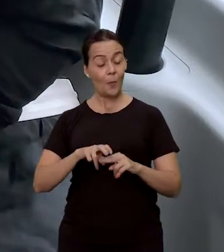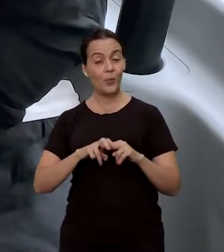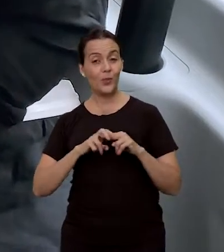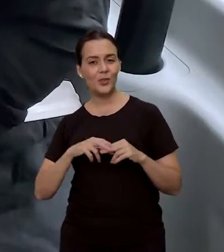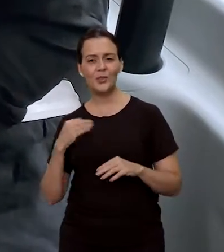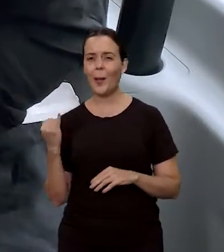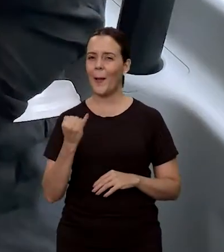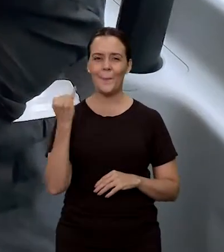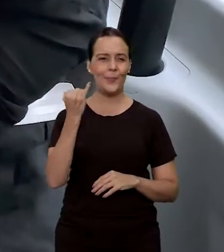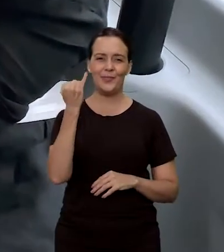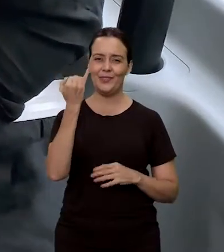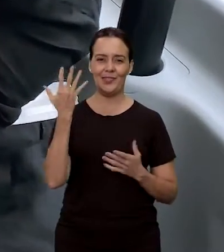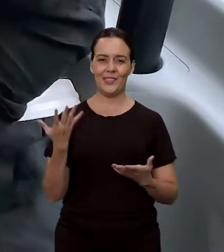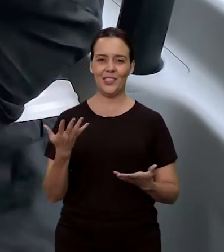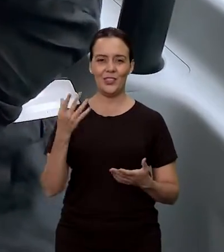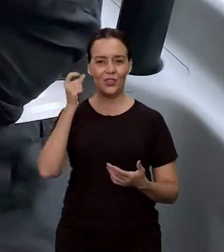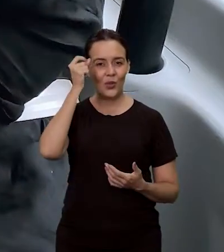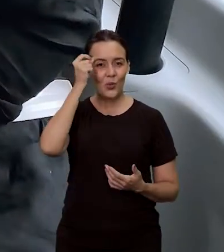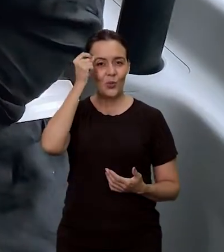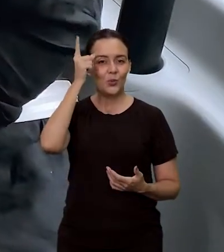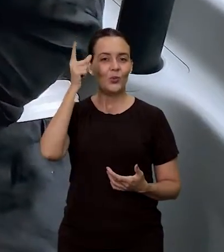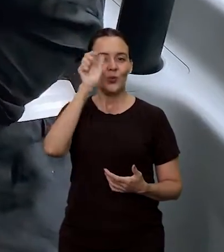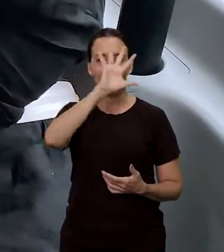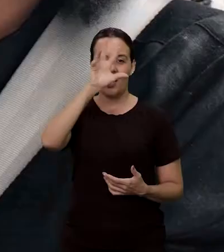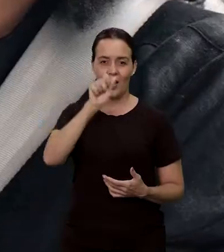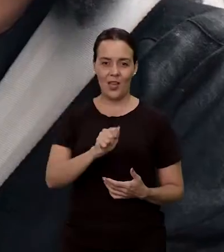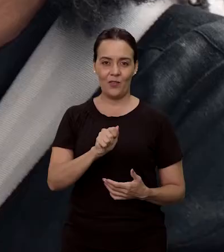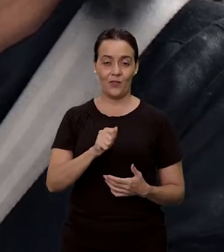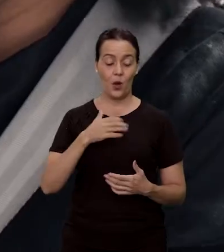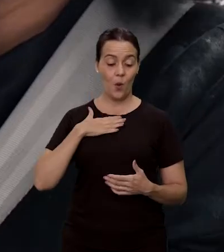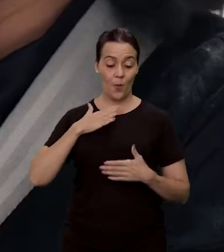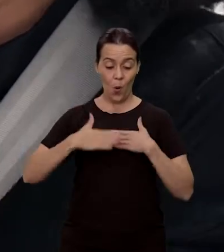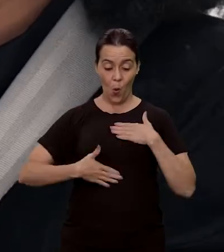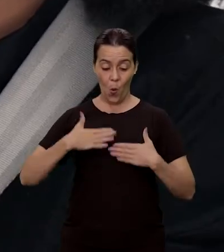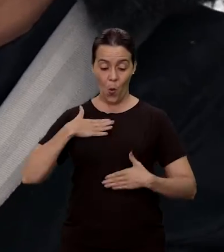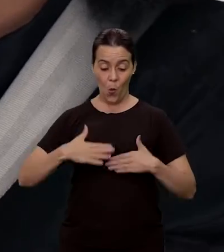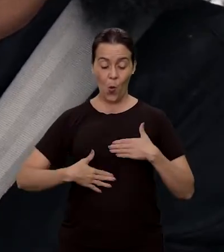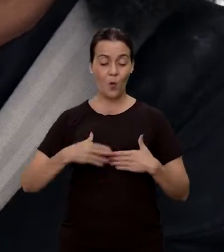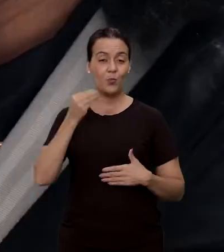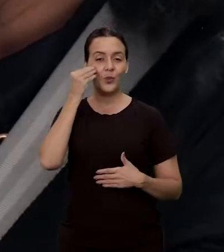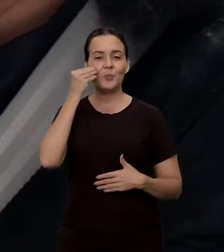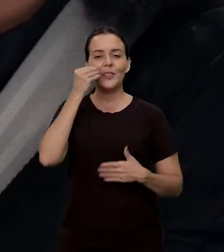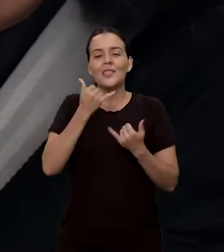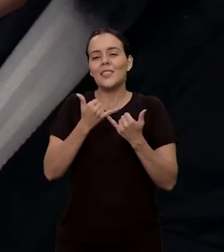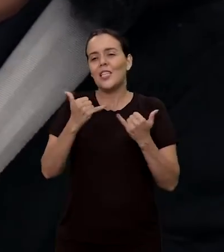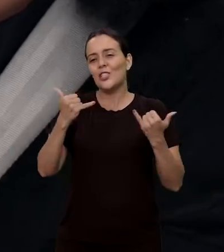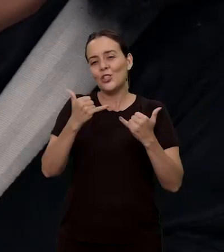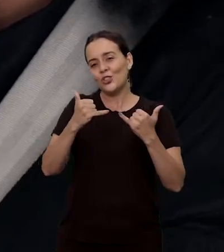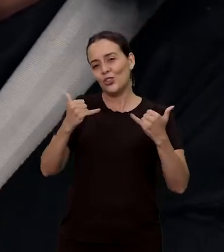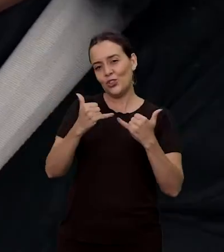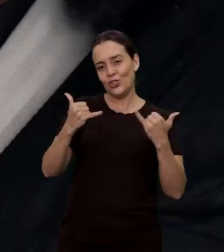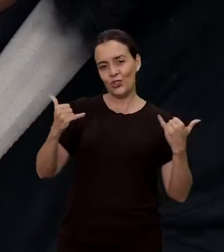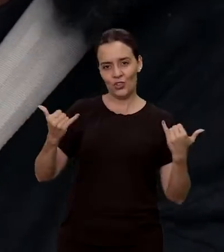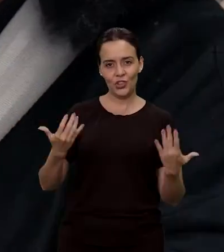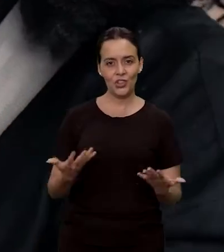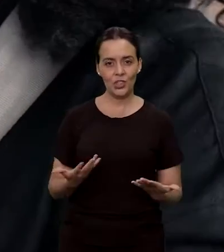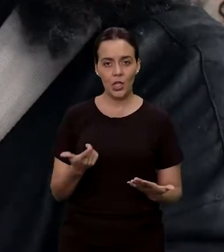elas são fundamentais, porque, por exemplo, o meu corpo, também é um corpo que experimenta uma energia, que é uma energia, que não é uma energia do concreto,